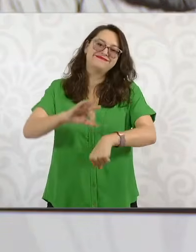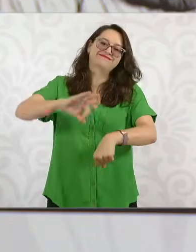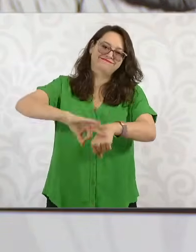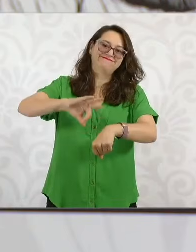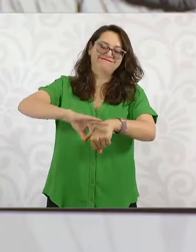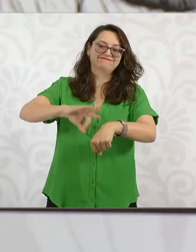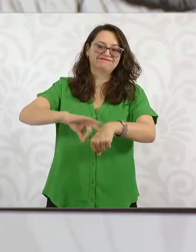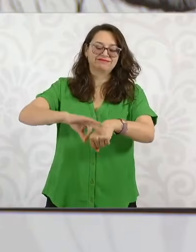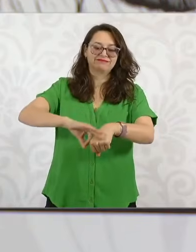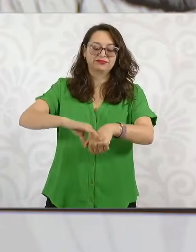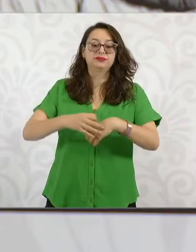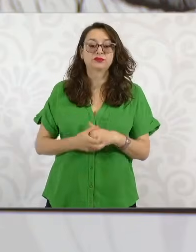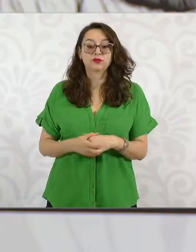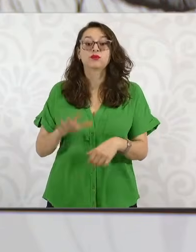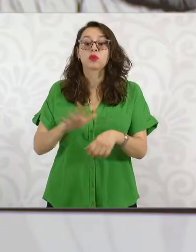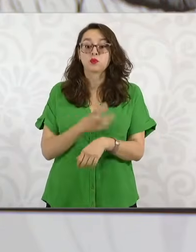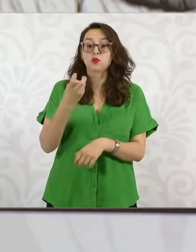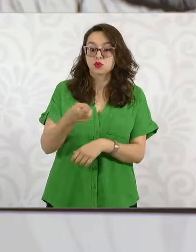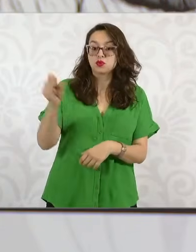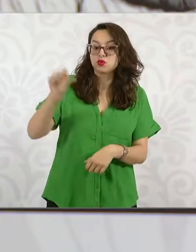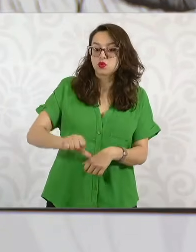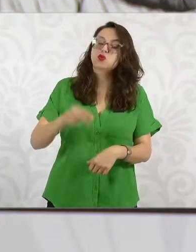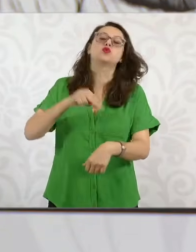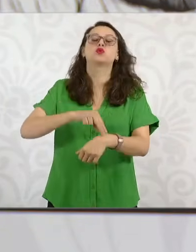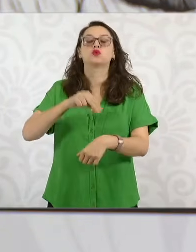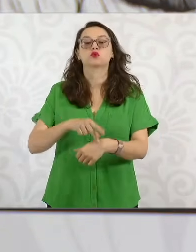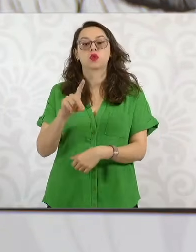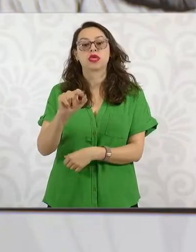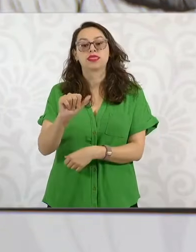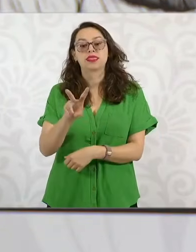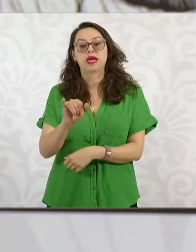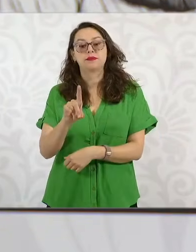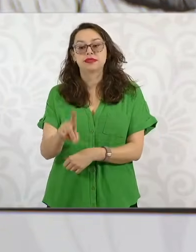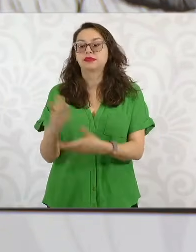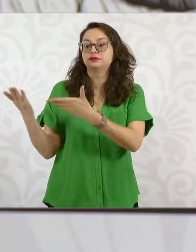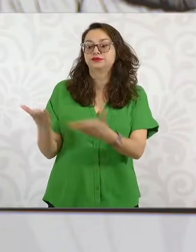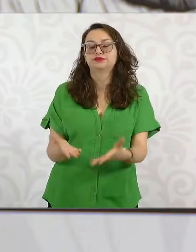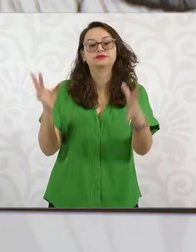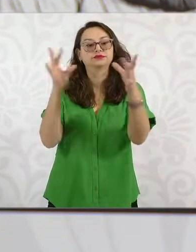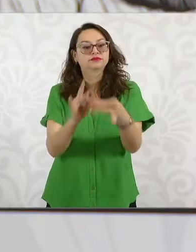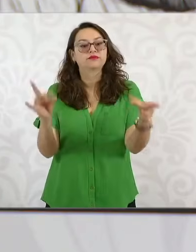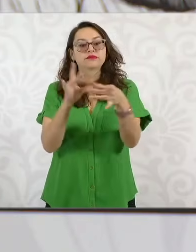Entonces, el día de hoy el doctor Kersenovic nos va a platicar de varias empresas que